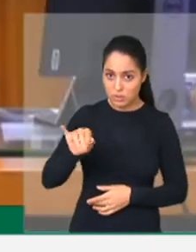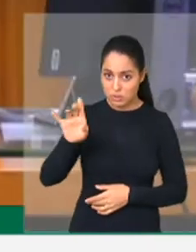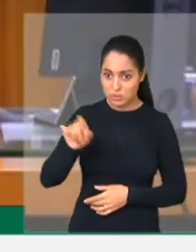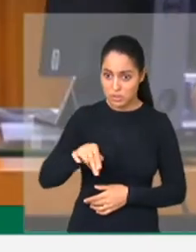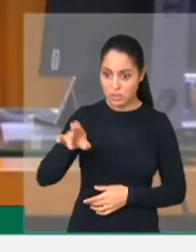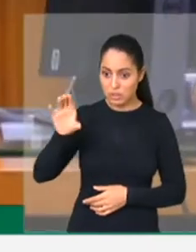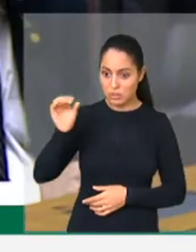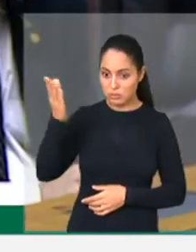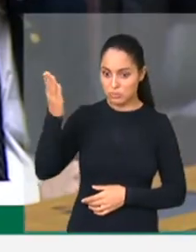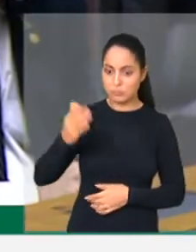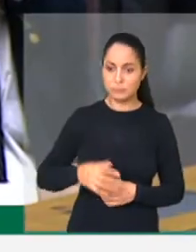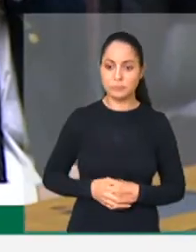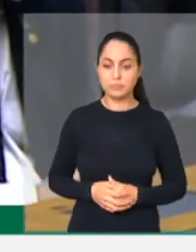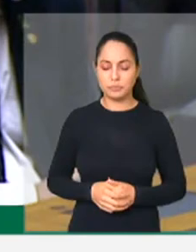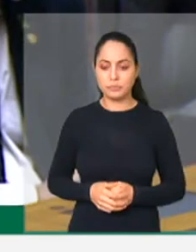NESSE MOMENTO DIFÍCIL DA VIDA DO BRASIL DEFENDENDO A